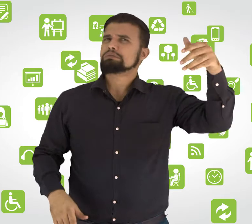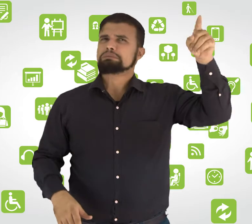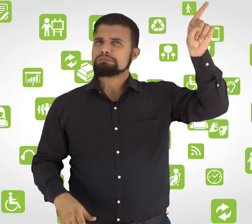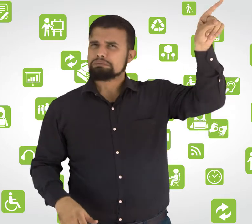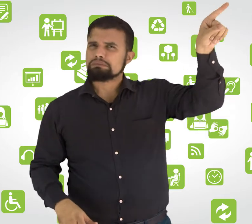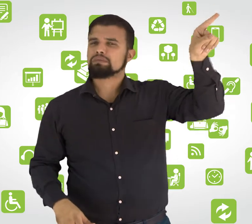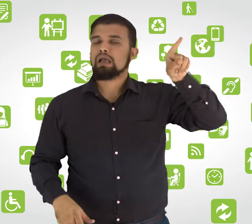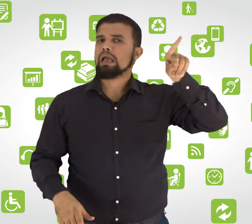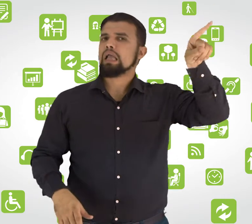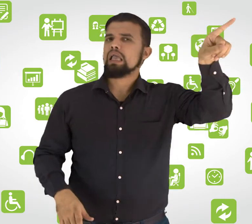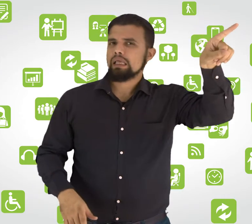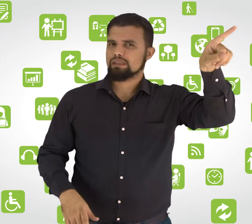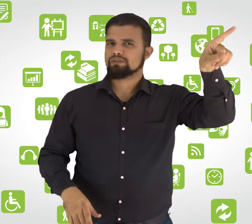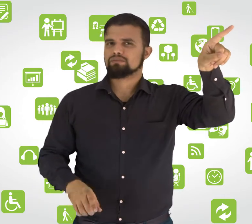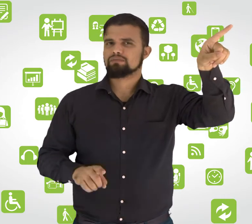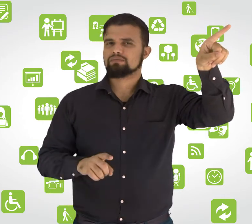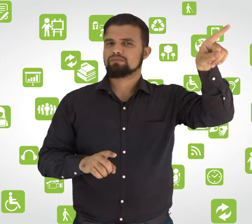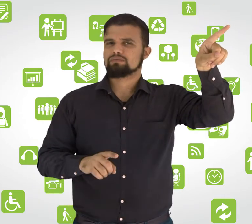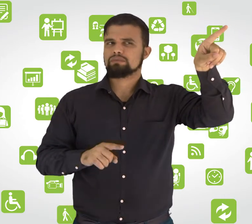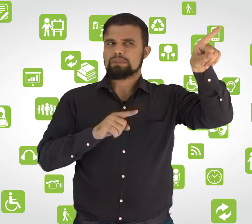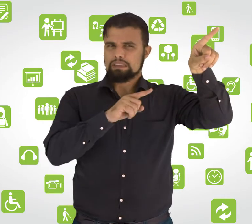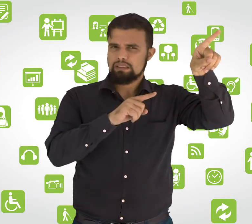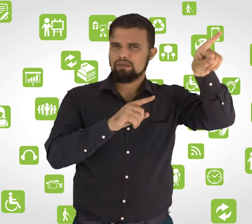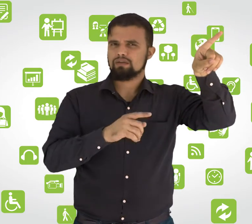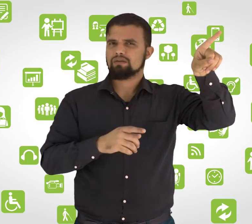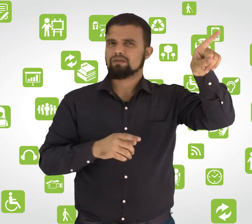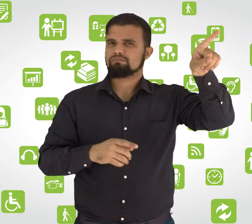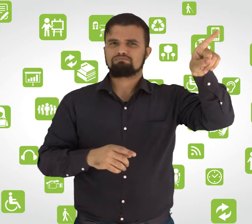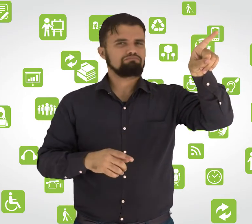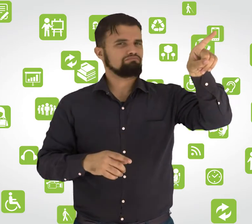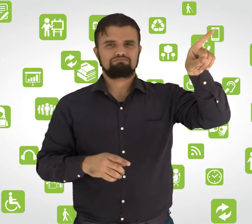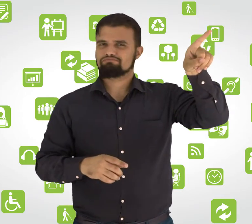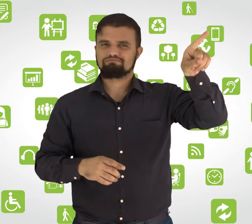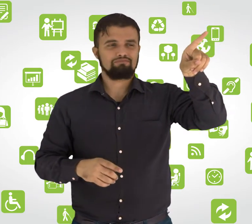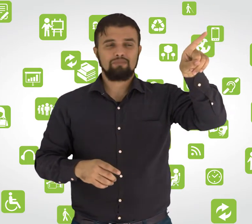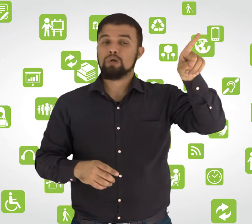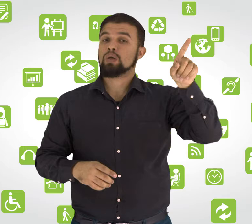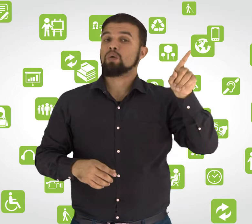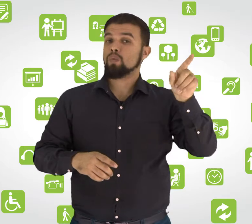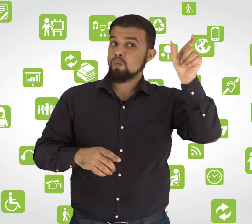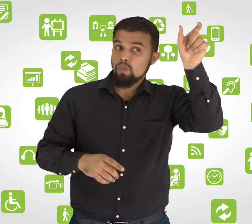É este sinal? (ele?) Não!